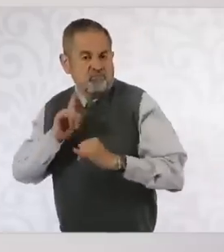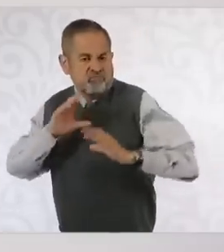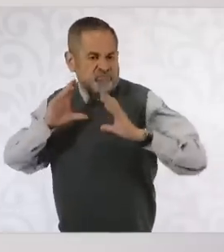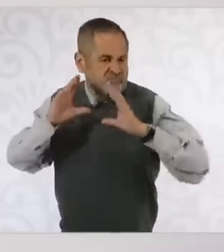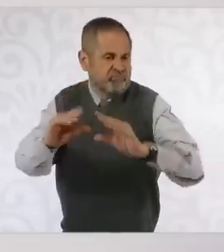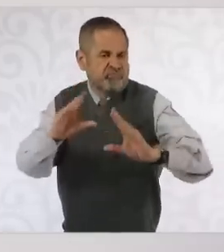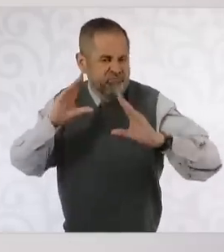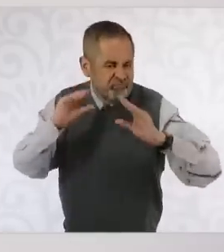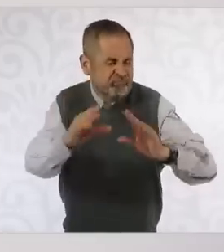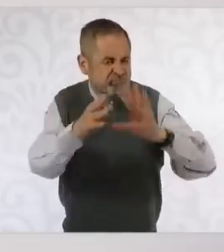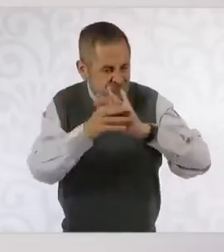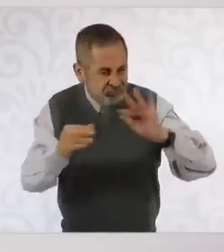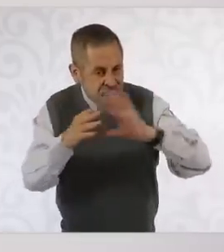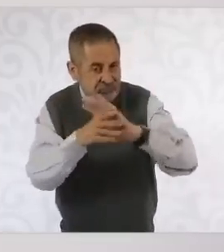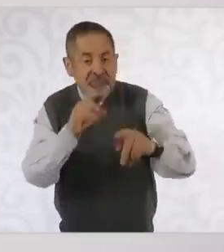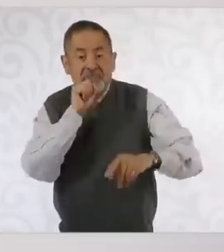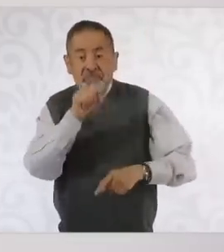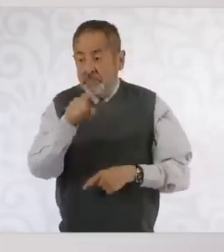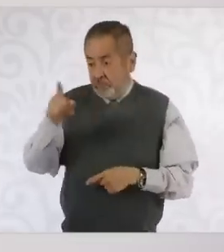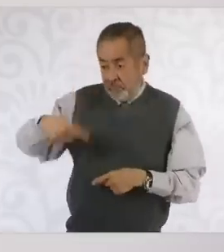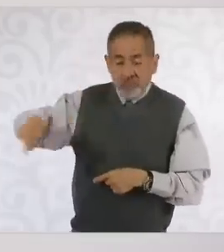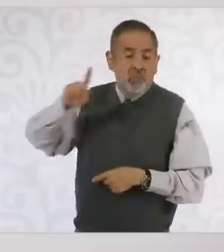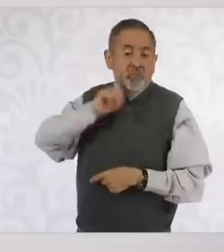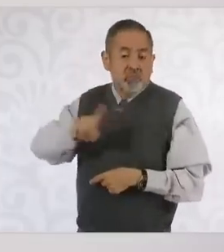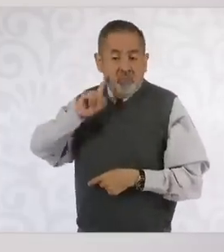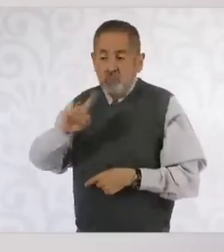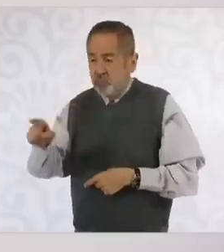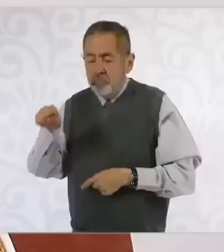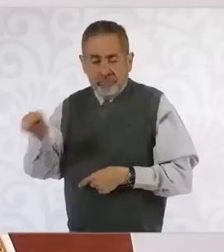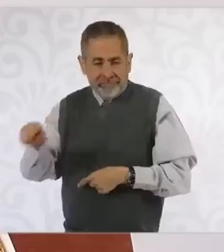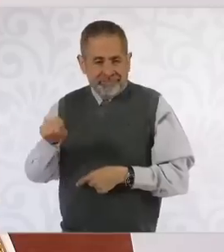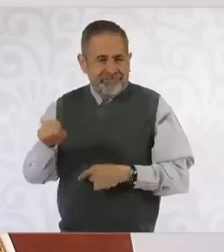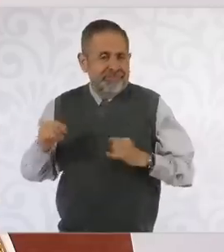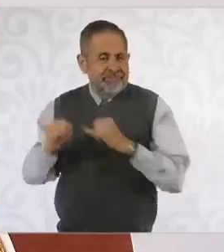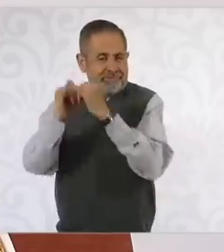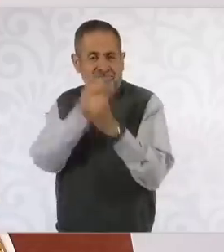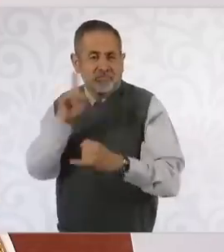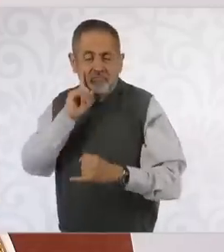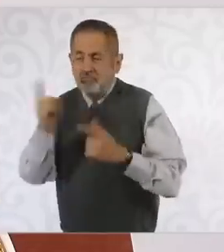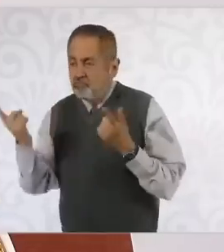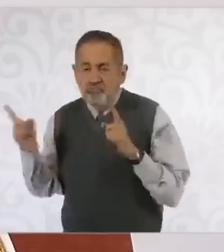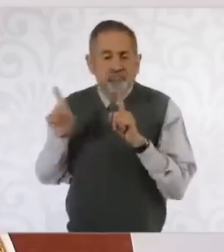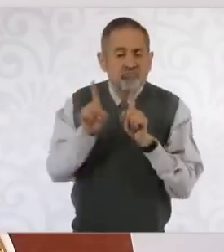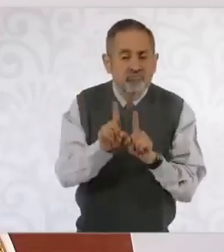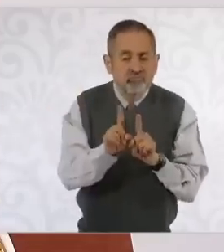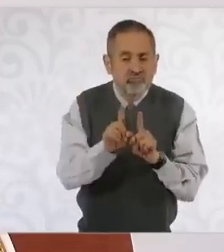ministerios públicos del fuero común porque ahí es donde se denuncia apoyando a la mujer a decir